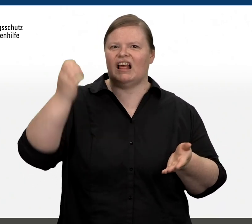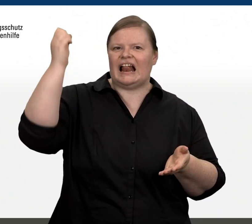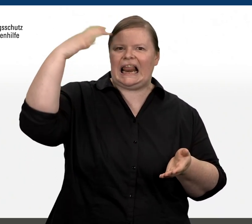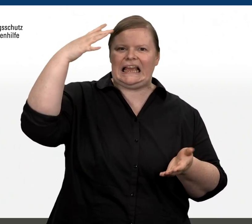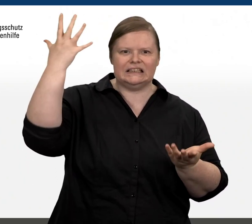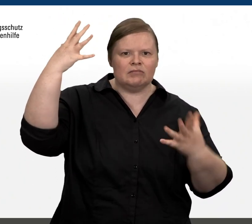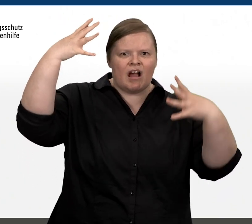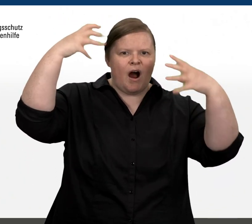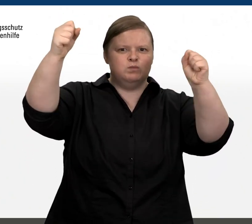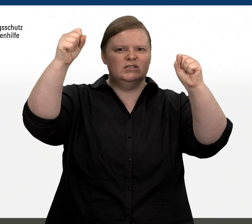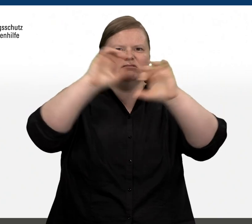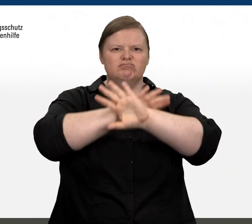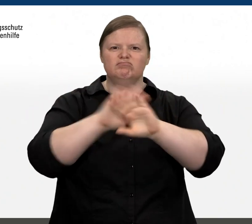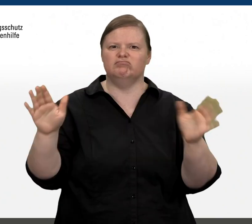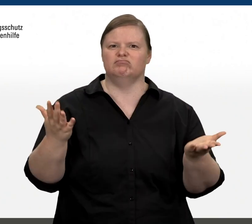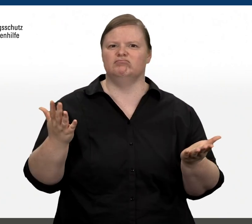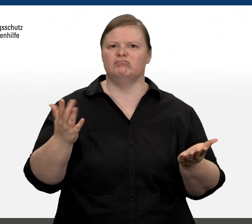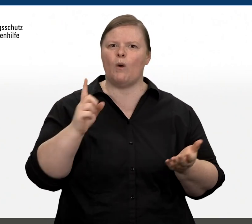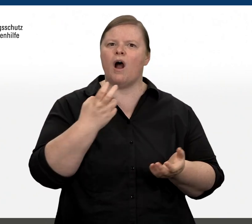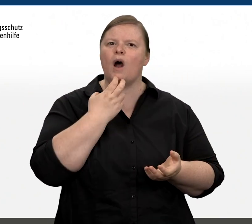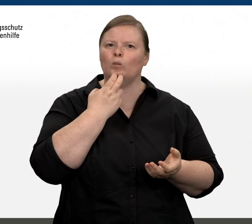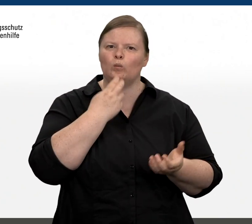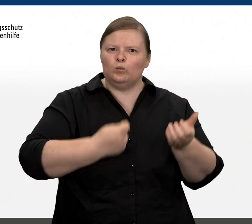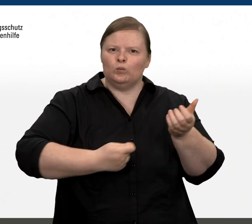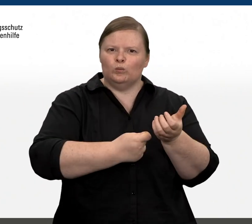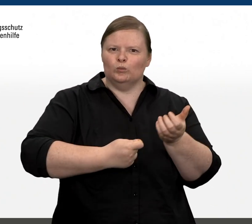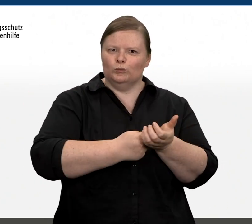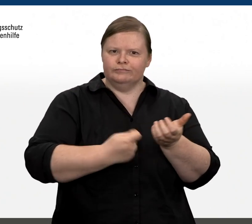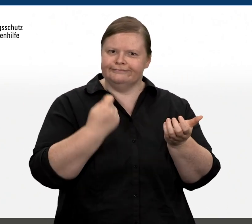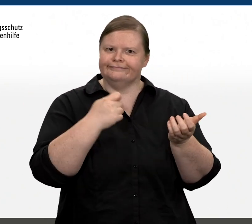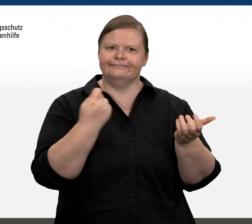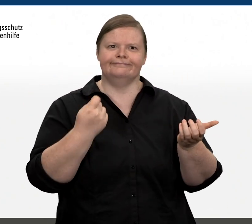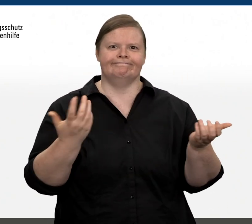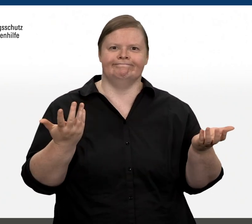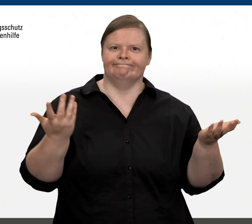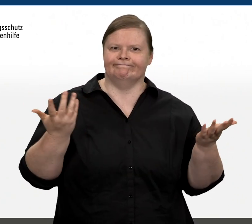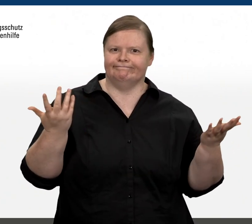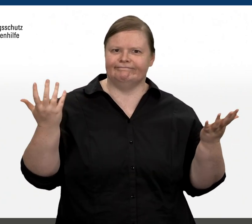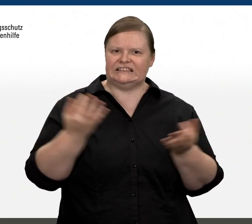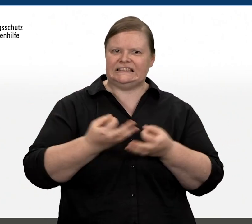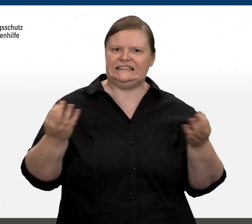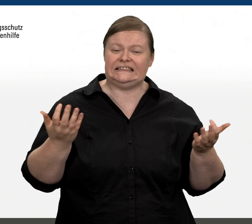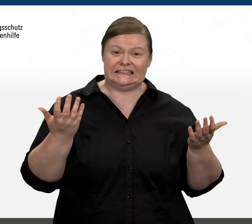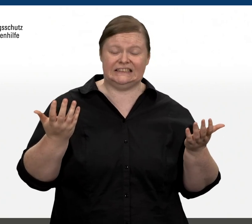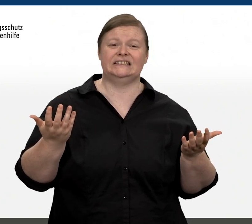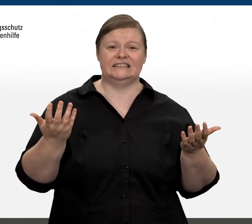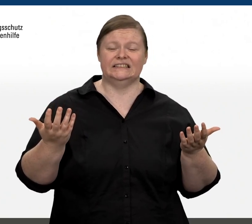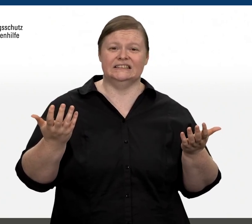das Licht ist weg, Akkus können nicht geladen werden.